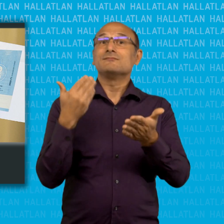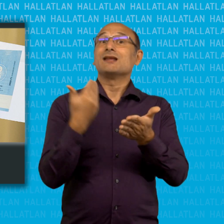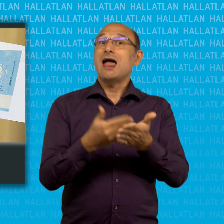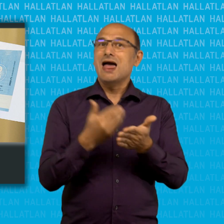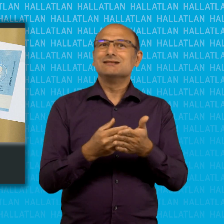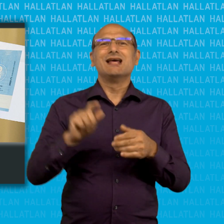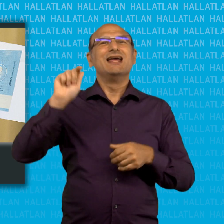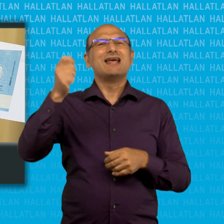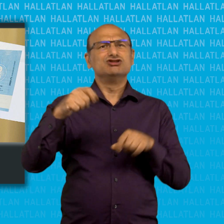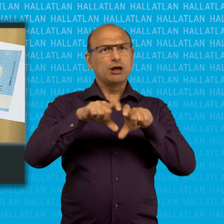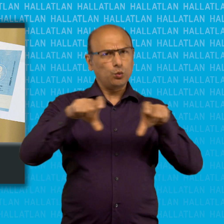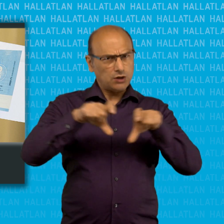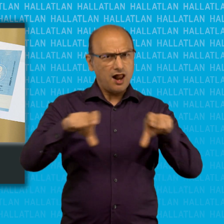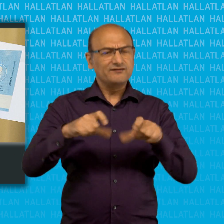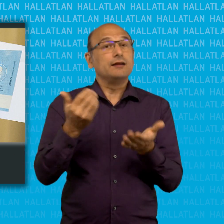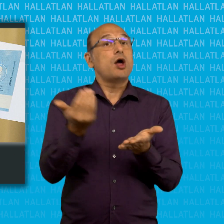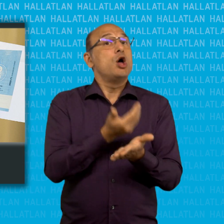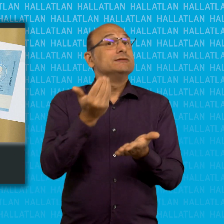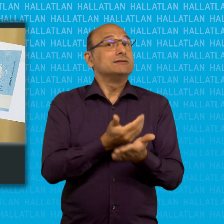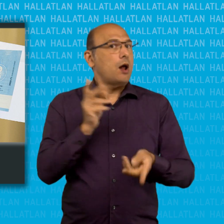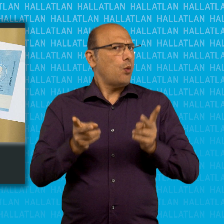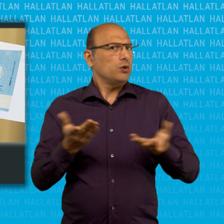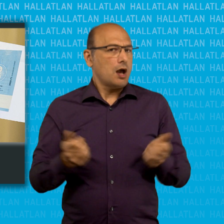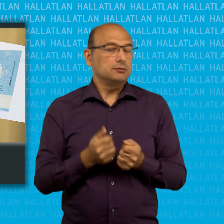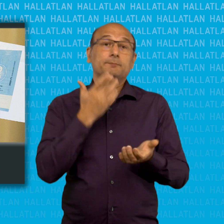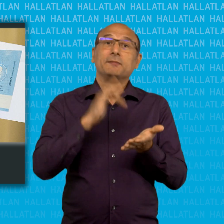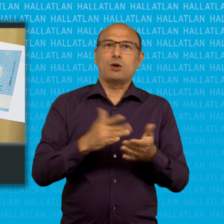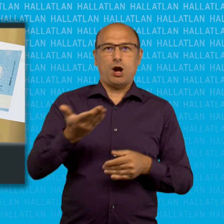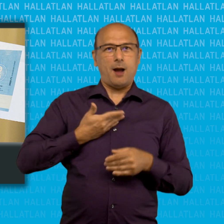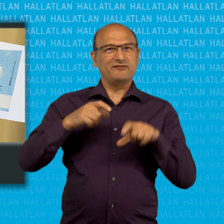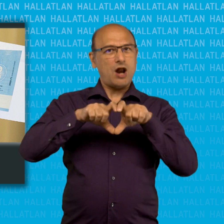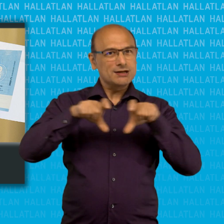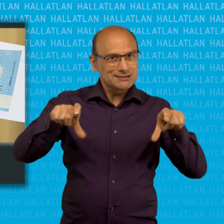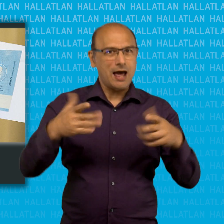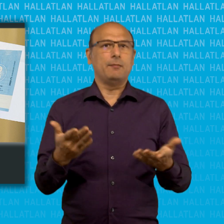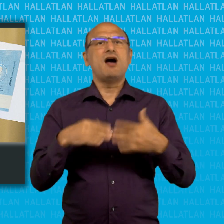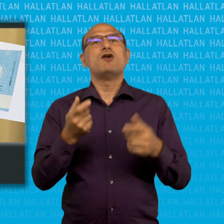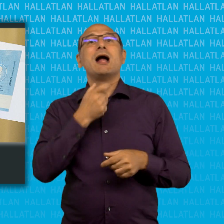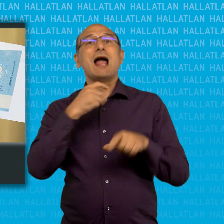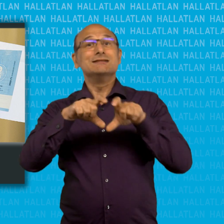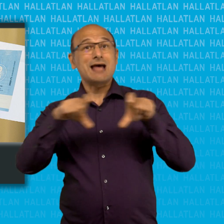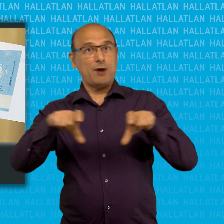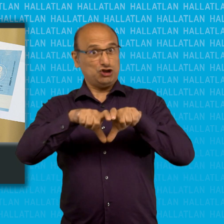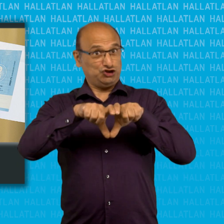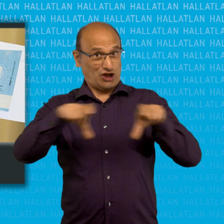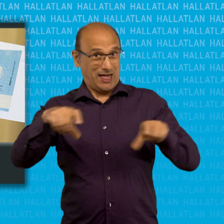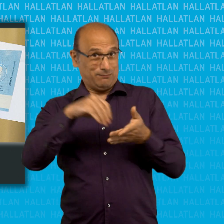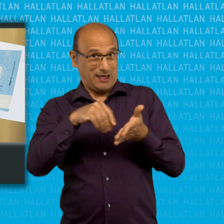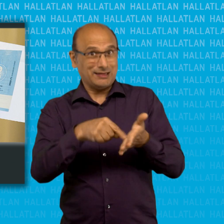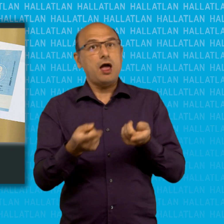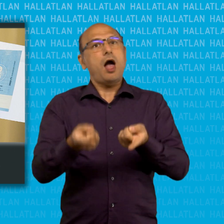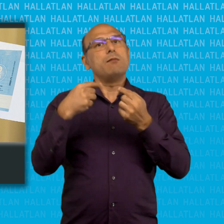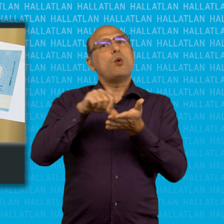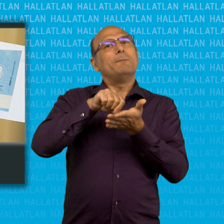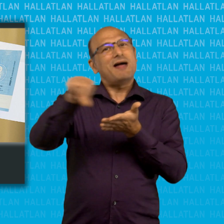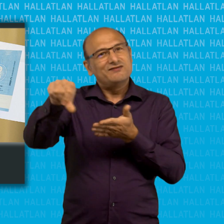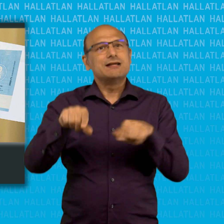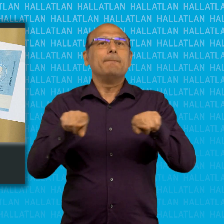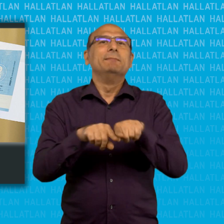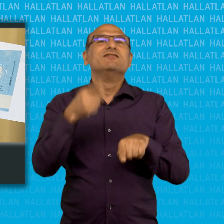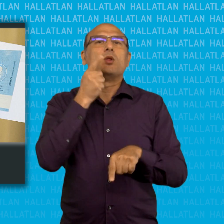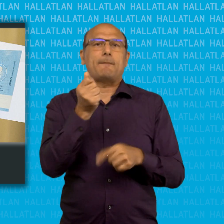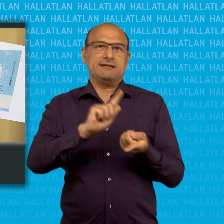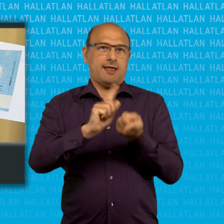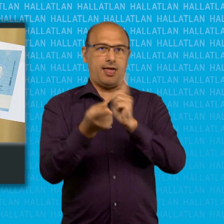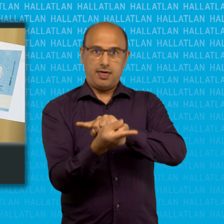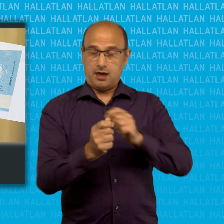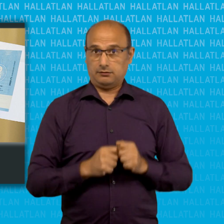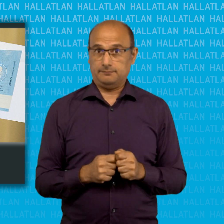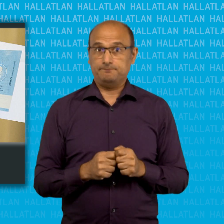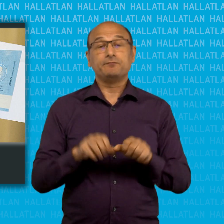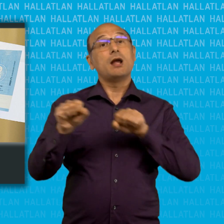A postán a villany és gázszámla csekken történő be- fizetésekor készpénzként fogadják el a rezsiutalványt.